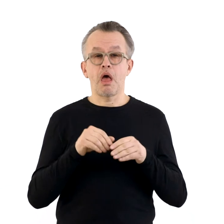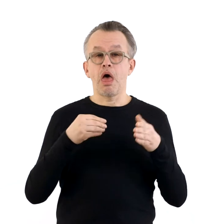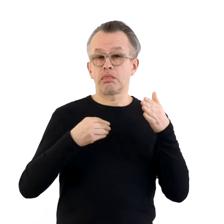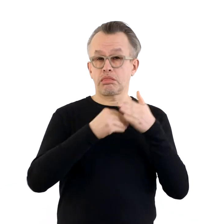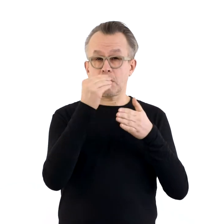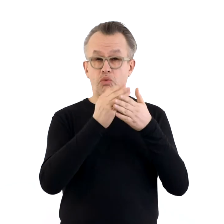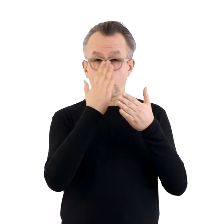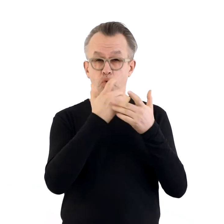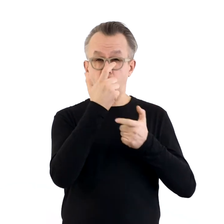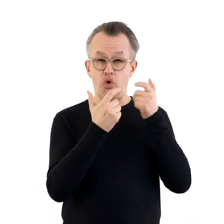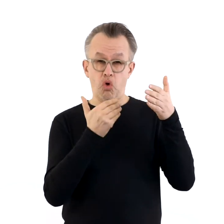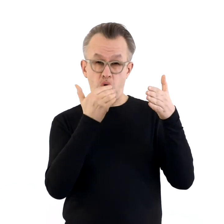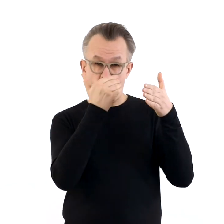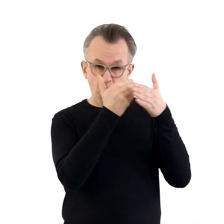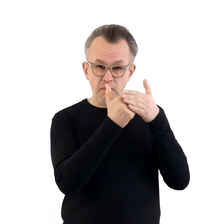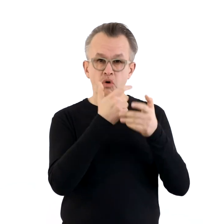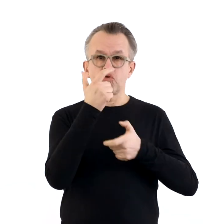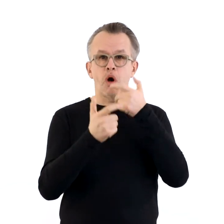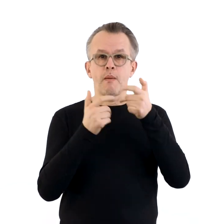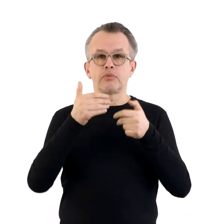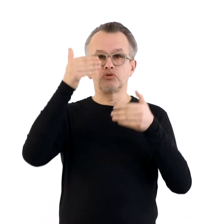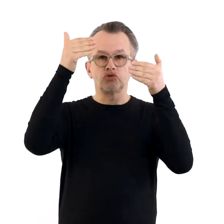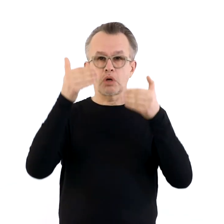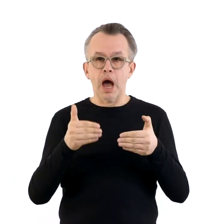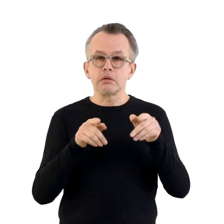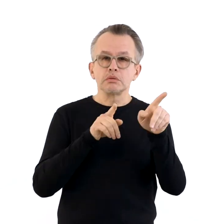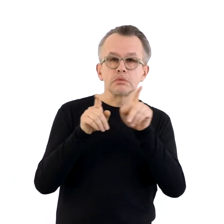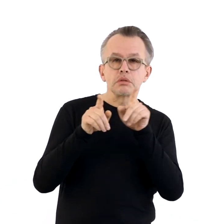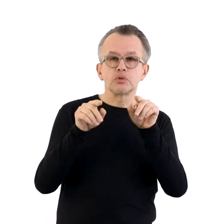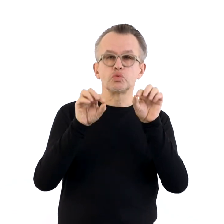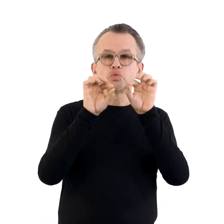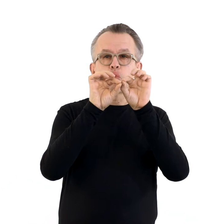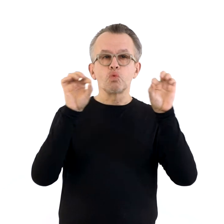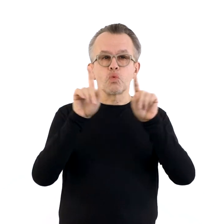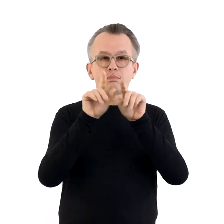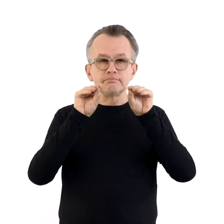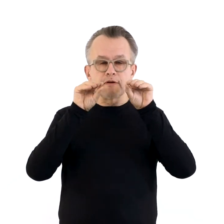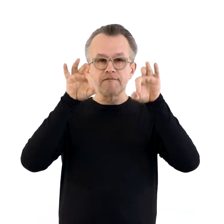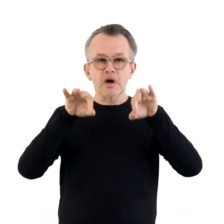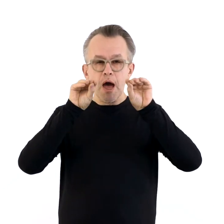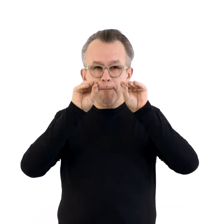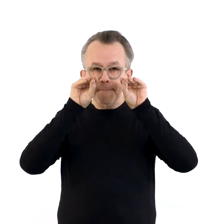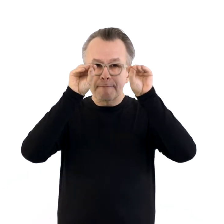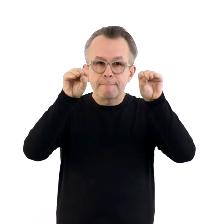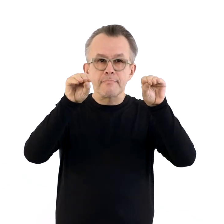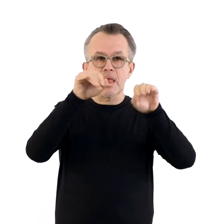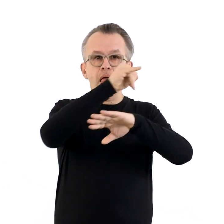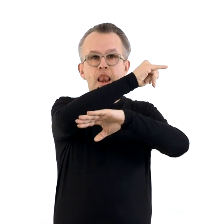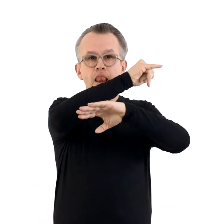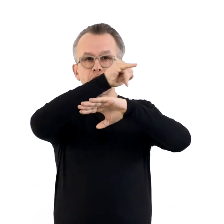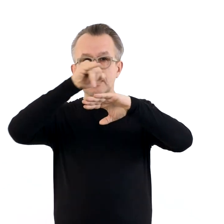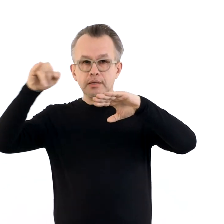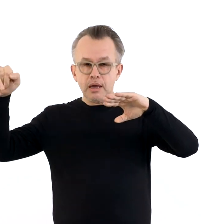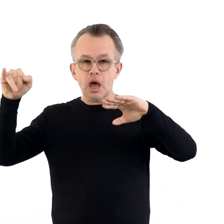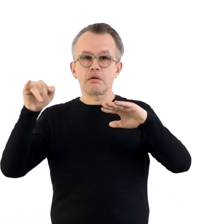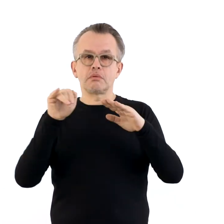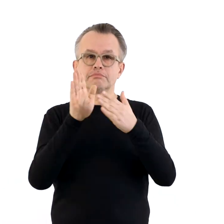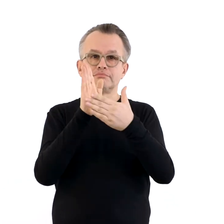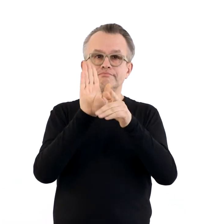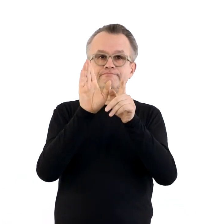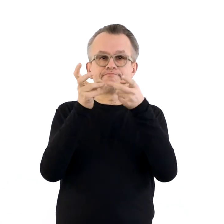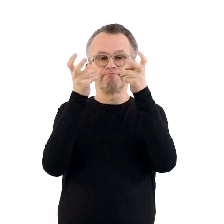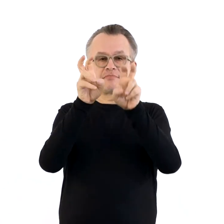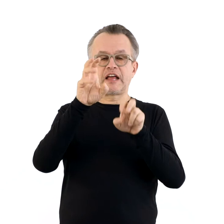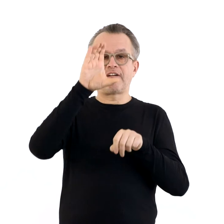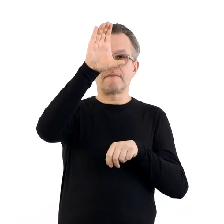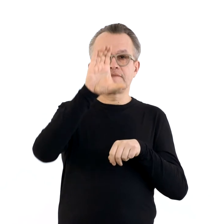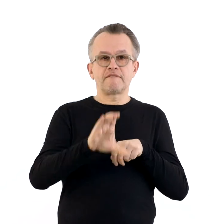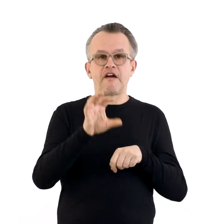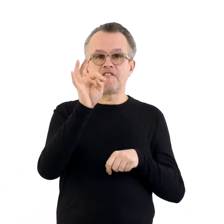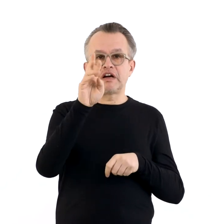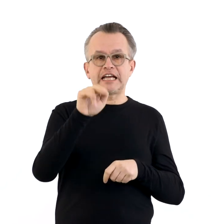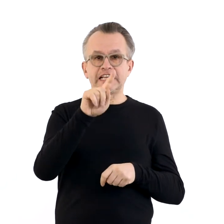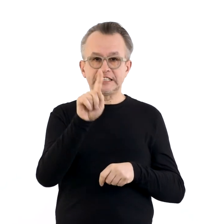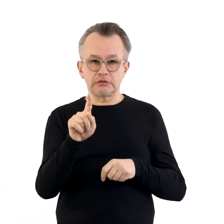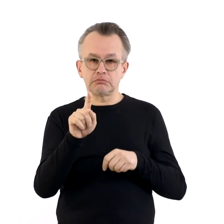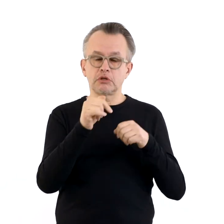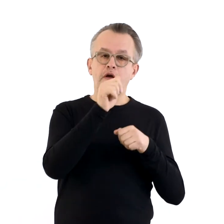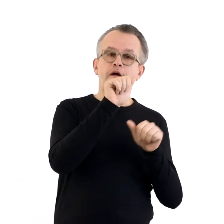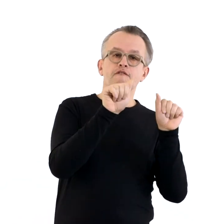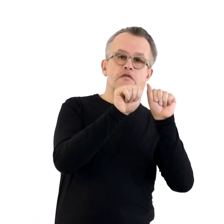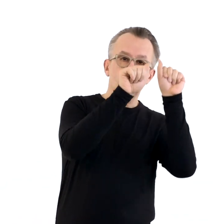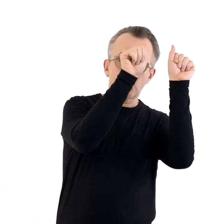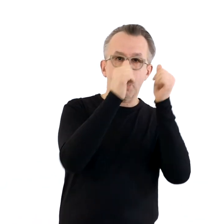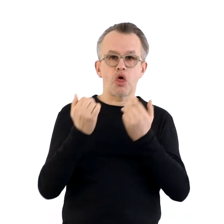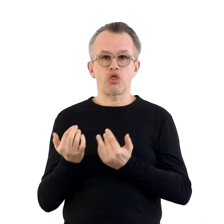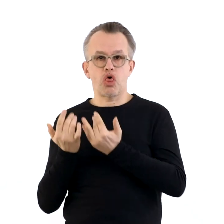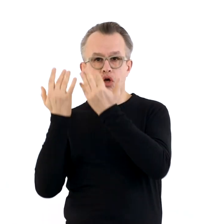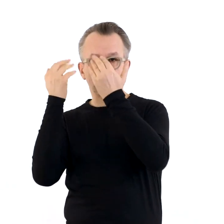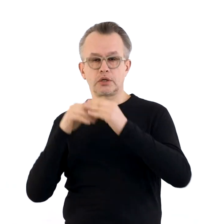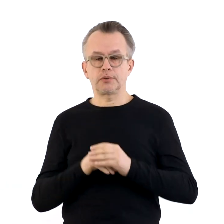Po nałożeniu tynku szykowano ściany zaznaczając sznurem maczanym w farbie linie pomiędzy fryzami figuralnymi i roślinnymi.